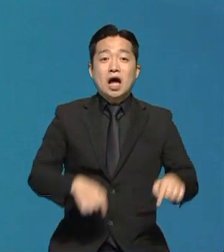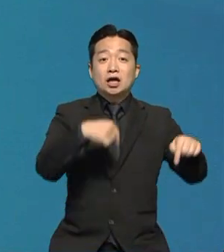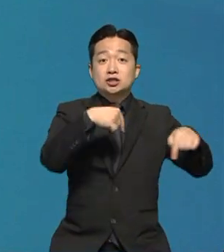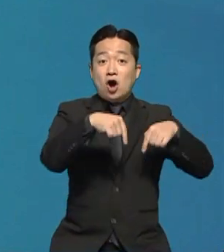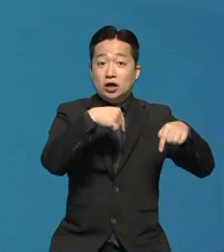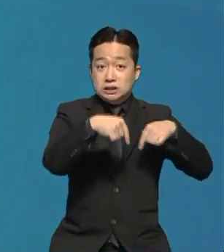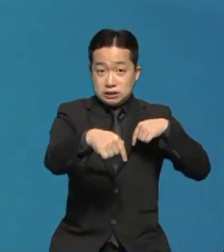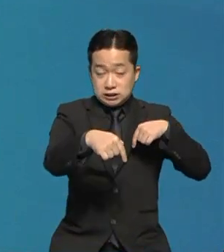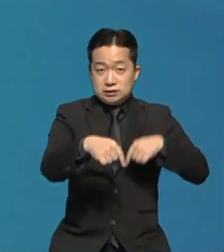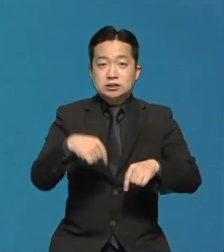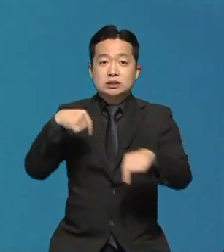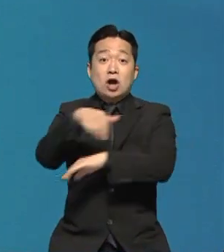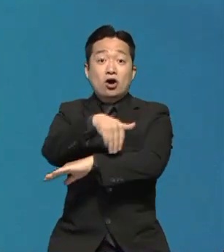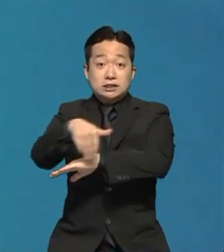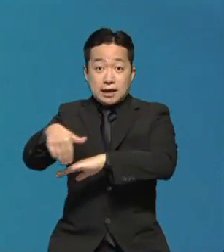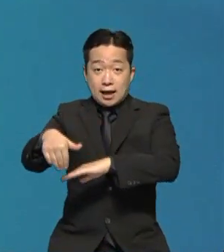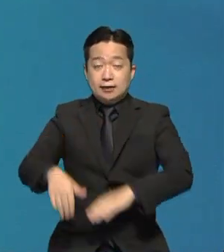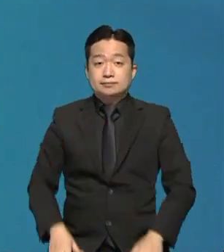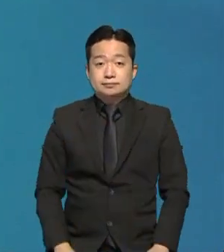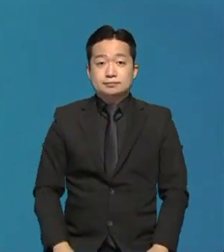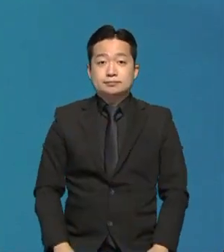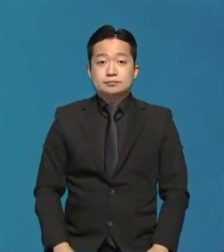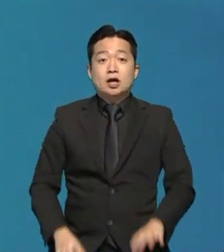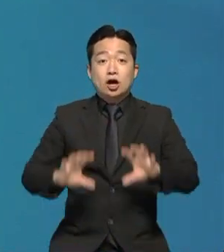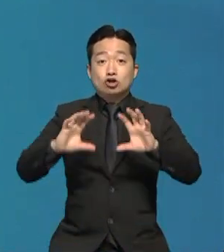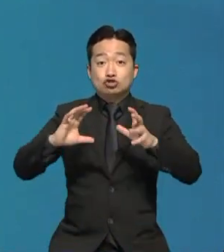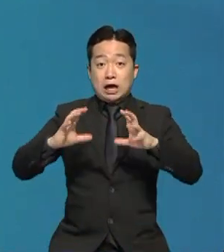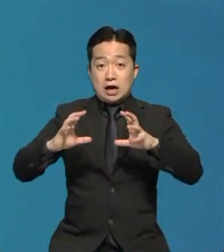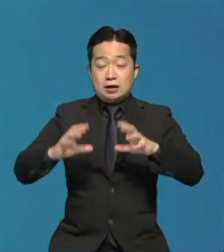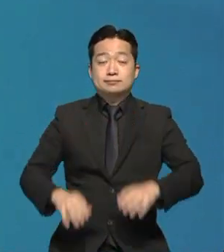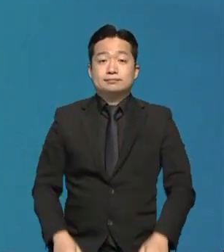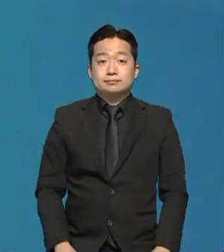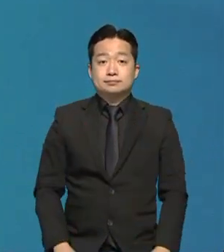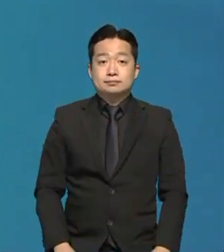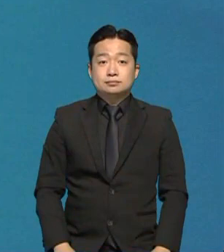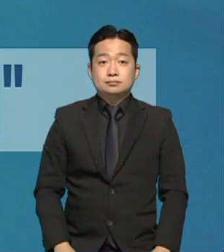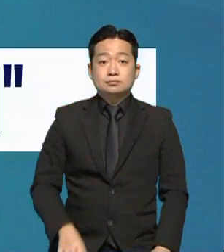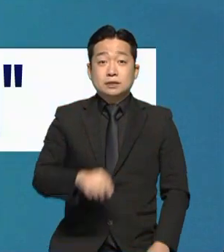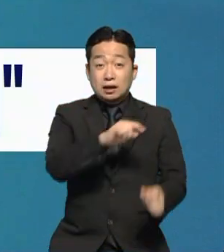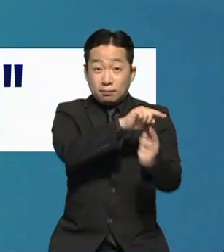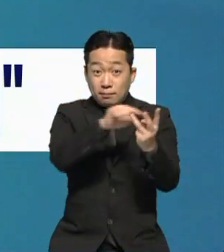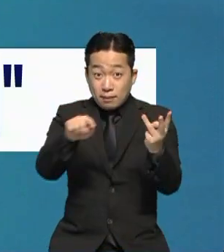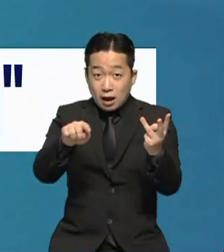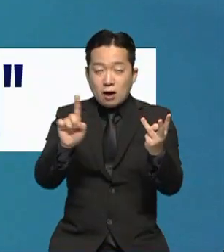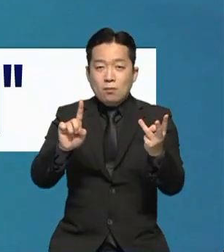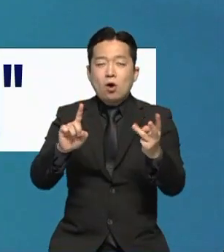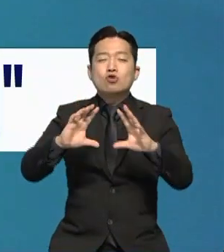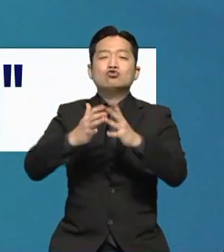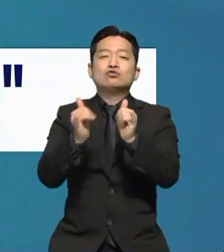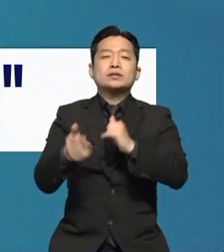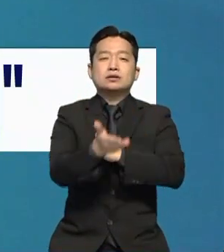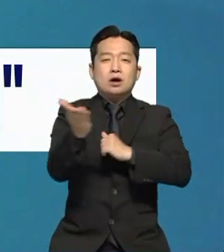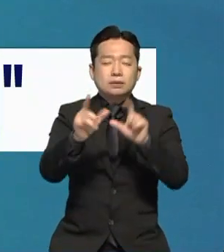정치 그리고 정책 또 국가는 오로지 국민의 삶 또 국민의 안전을 위해서만 존재하죠.